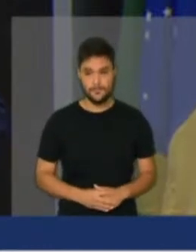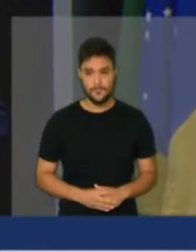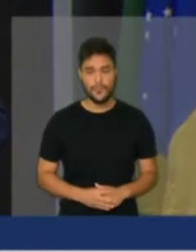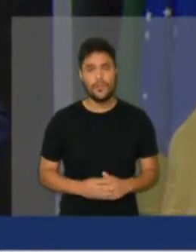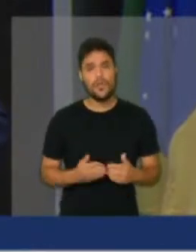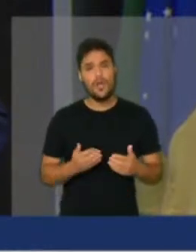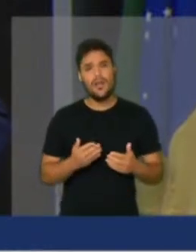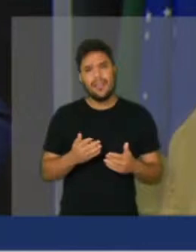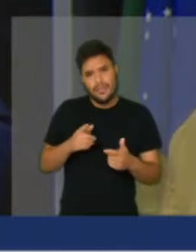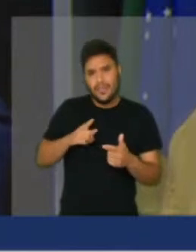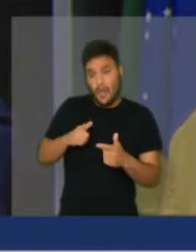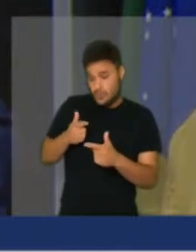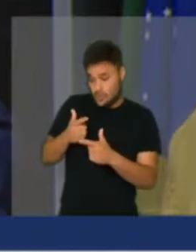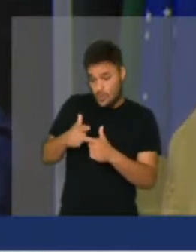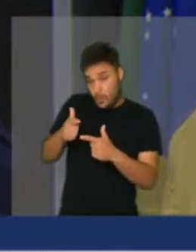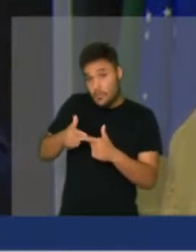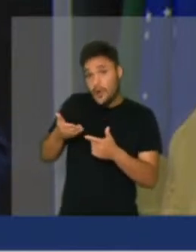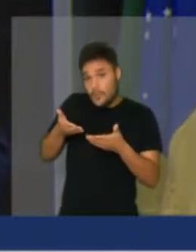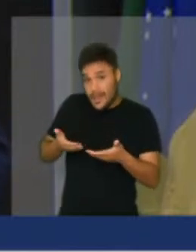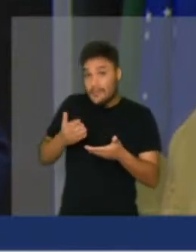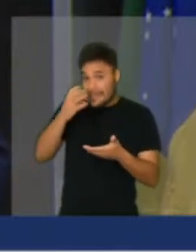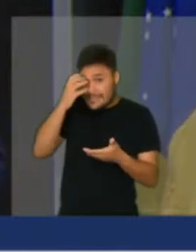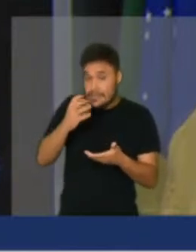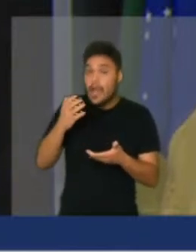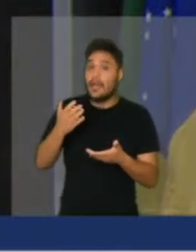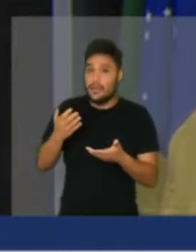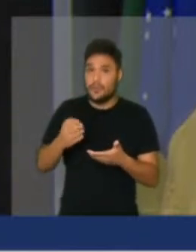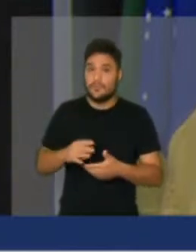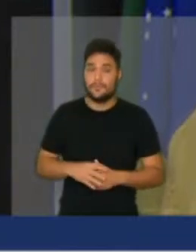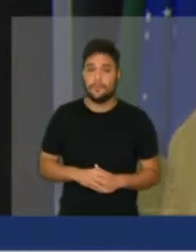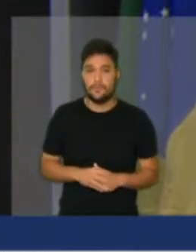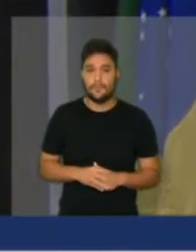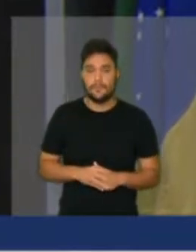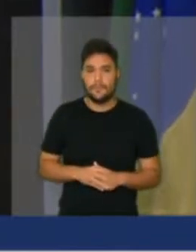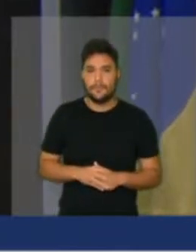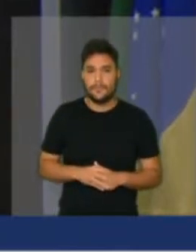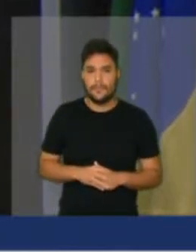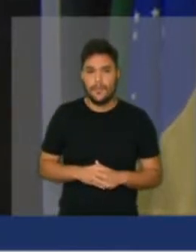PROBLEMA... SÉRIO... NO MERCADO DE TRABALHO, MUITO SÉ